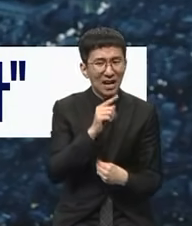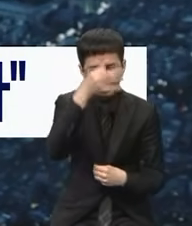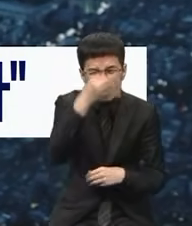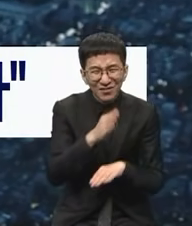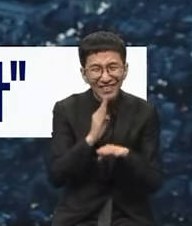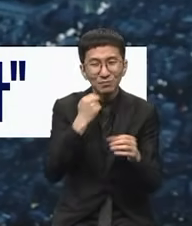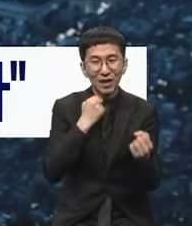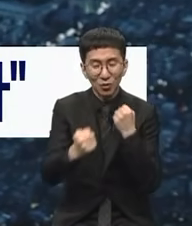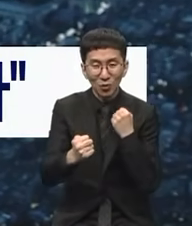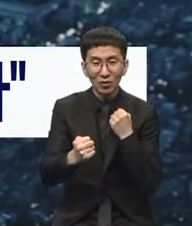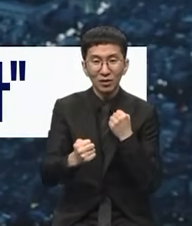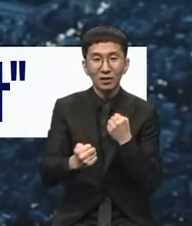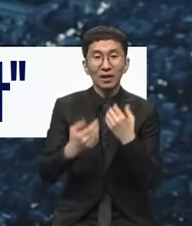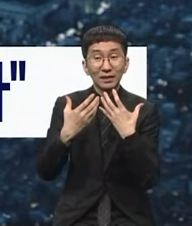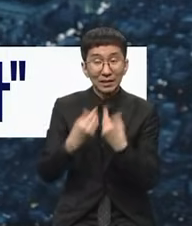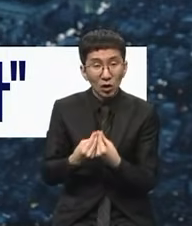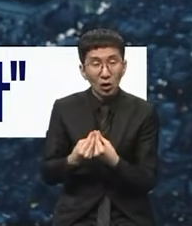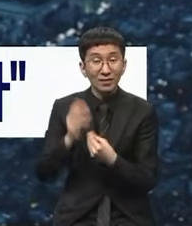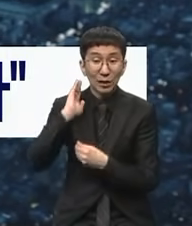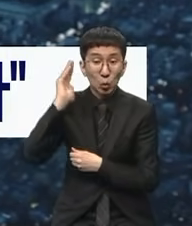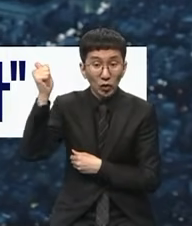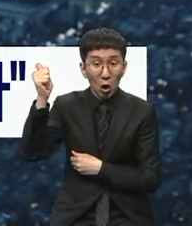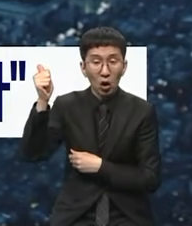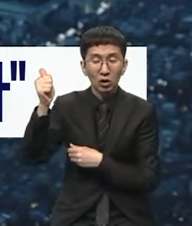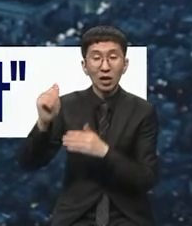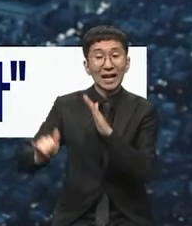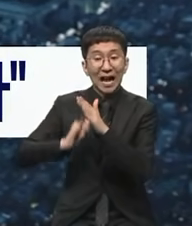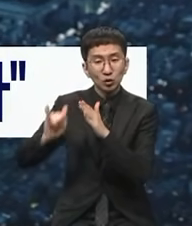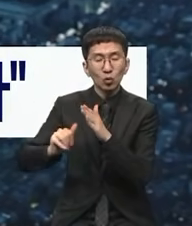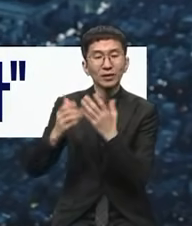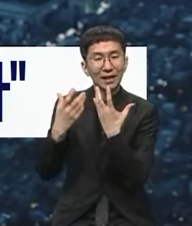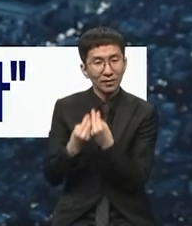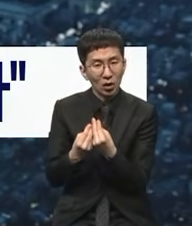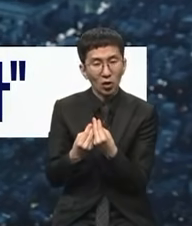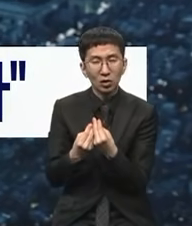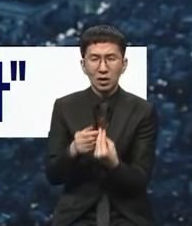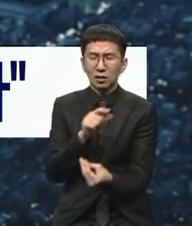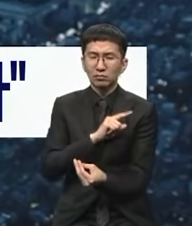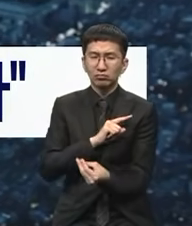가족은 전부 다 퍼스트 자를 붙여서